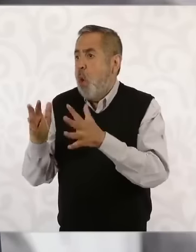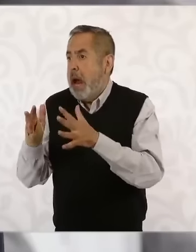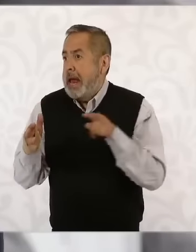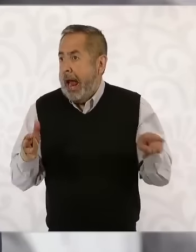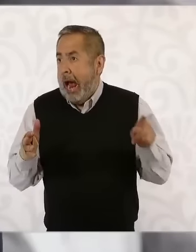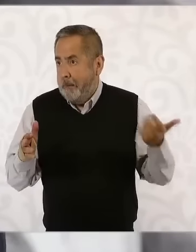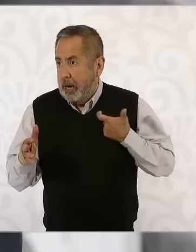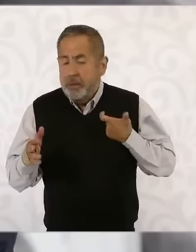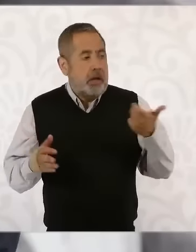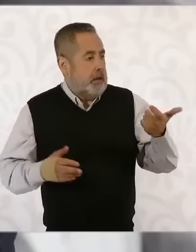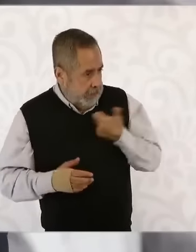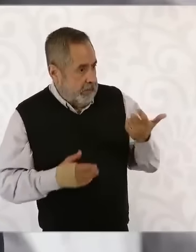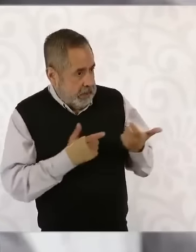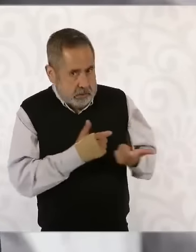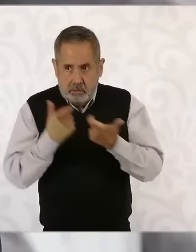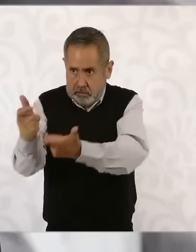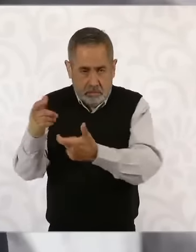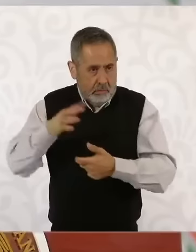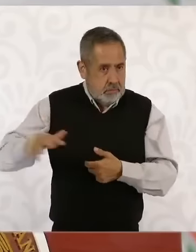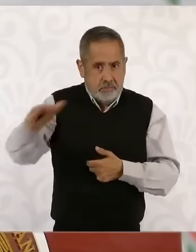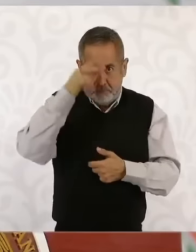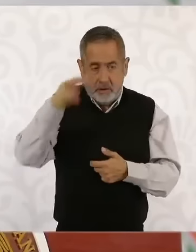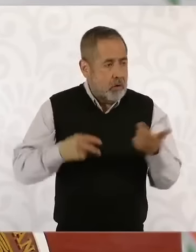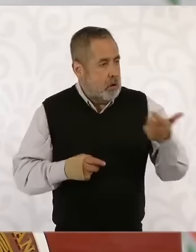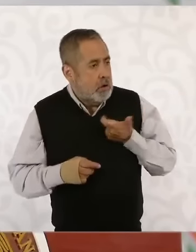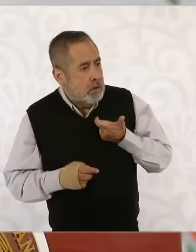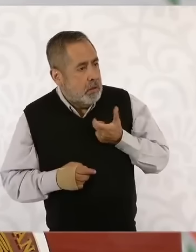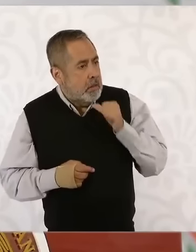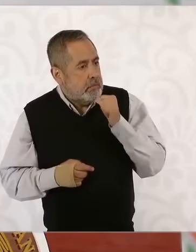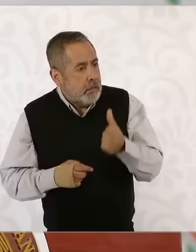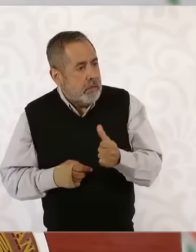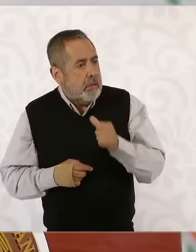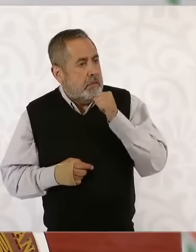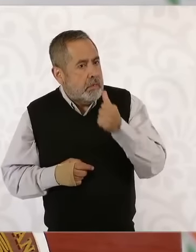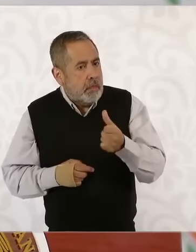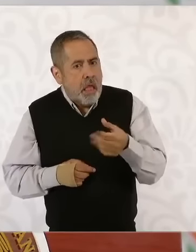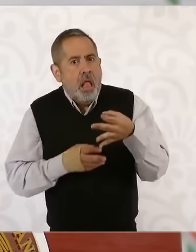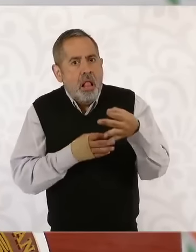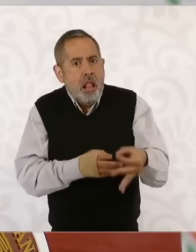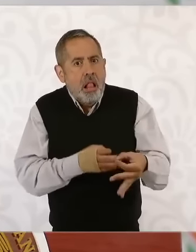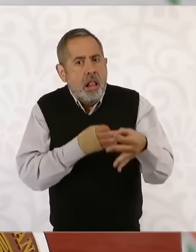al pueblo de México, porque esos recursos que tendrían que haberse pagado al herario no se pagan